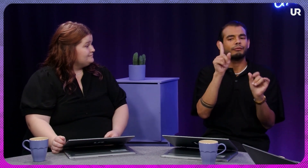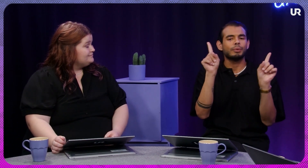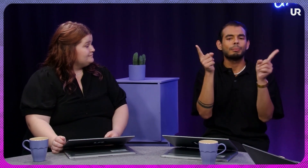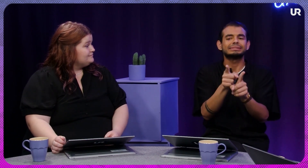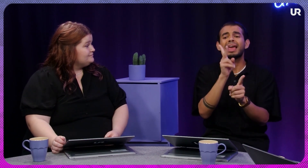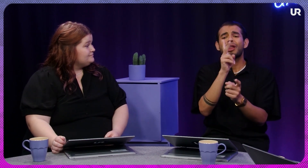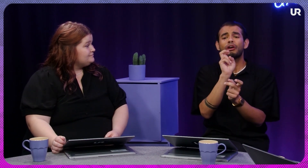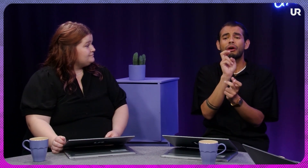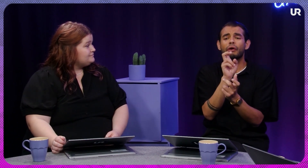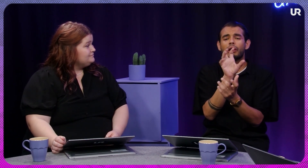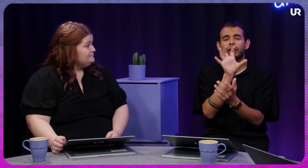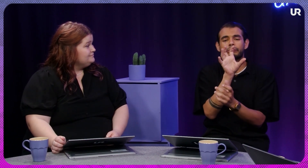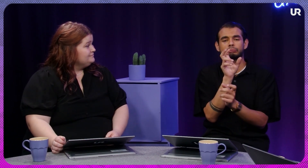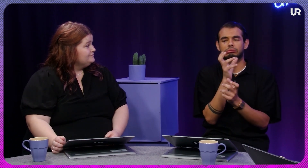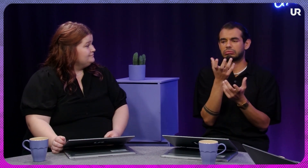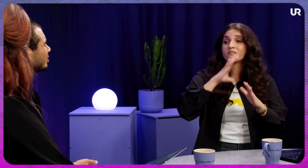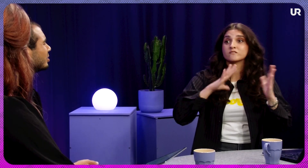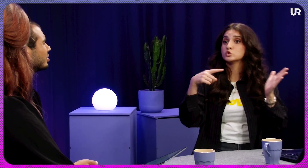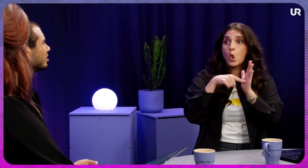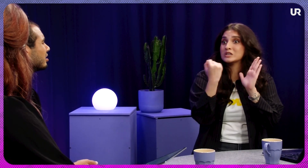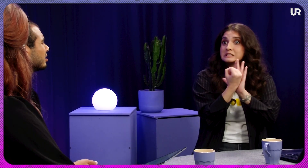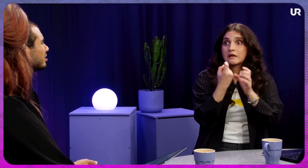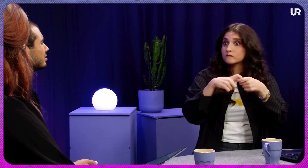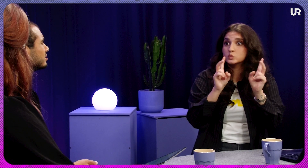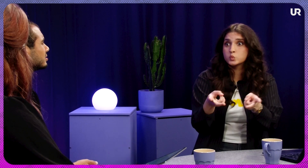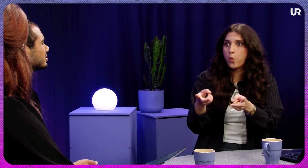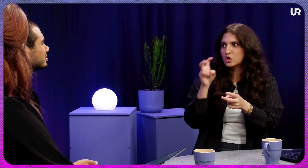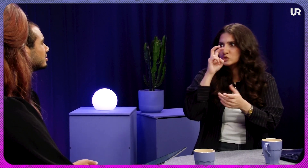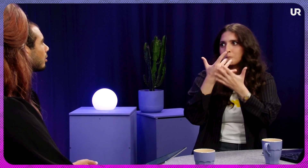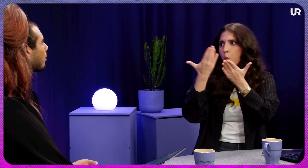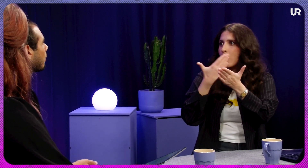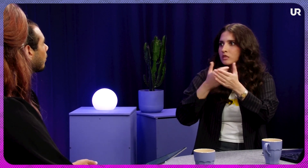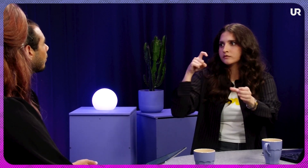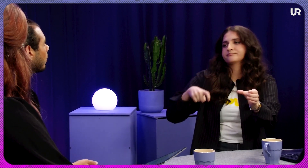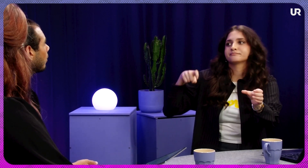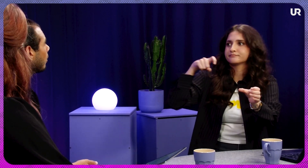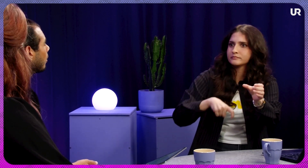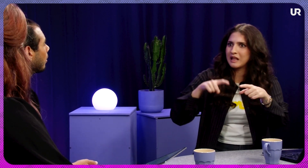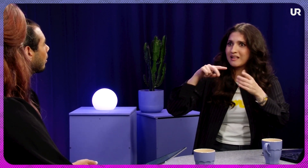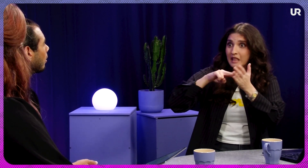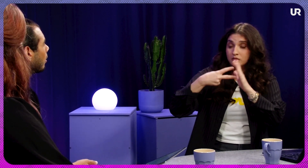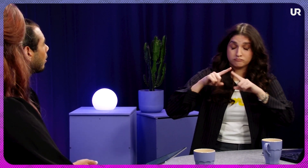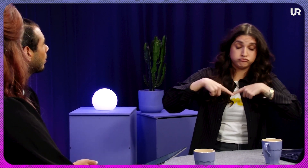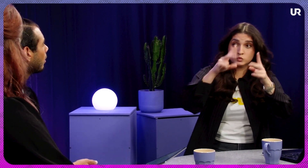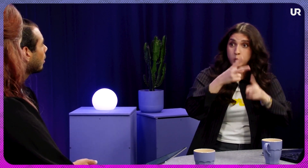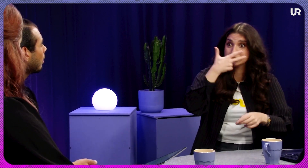för att motverka att fejkade klipp sprids så här. I flera länder finns det ingen tydlig lagstiftning kring deepfakes.